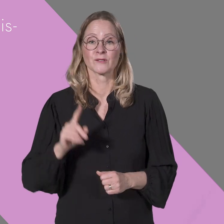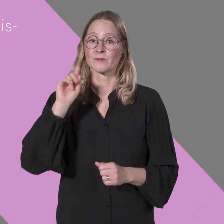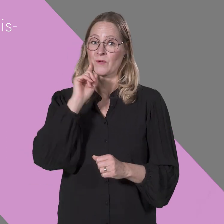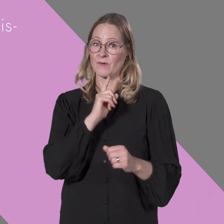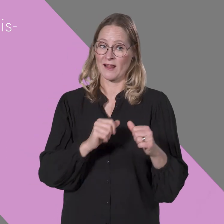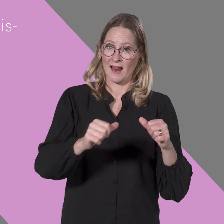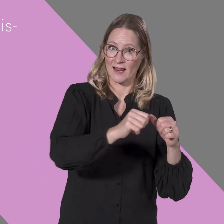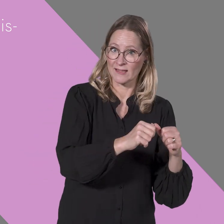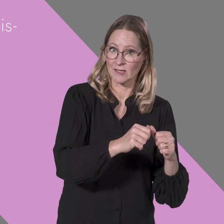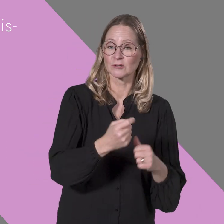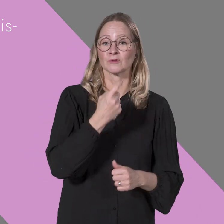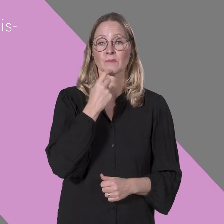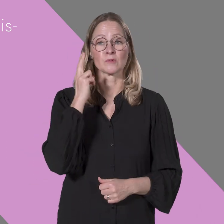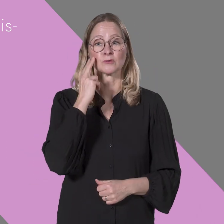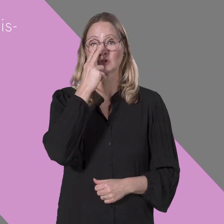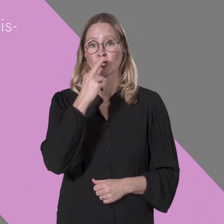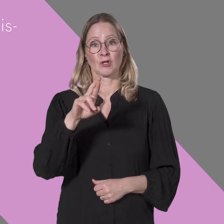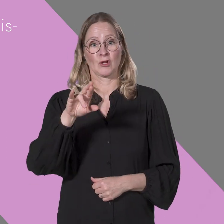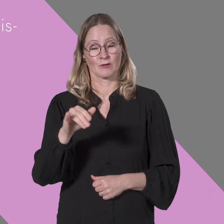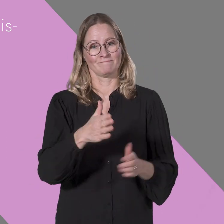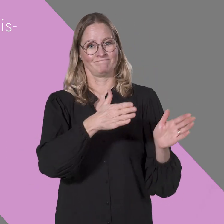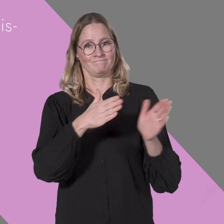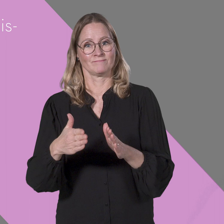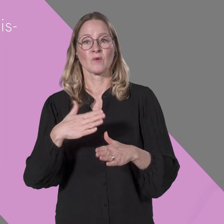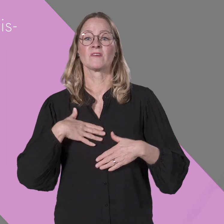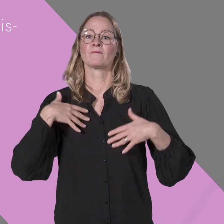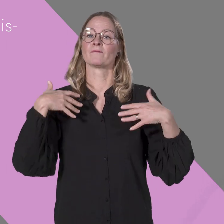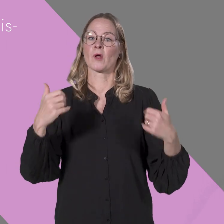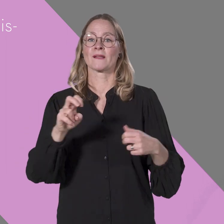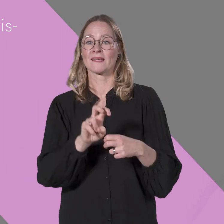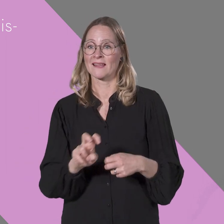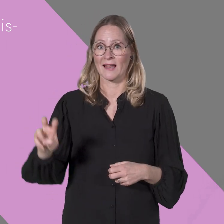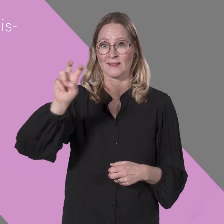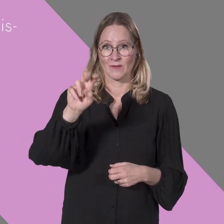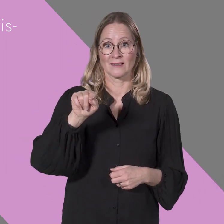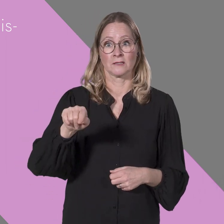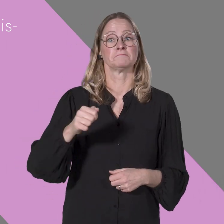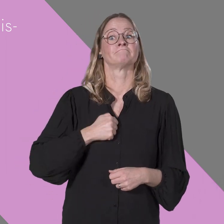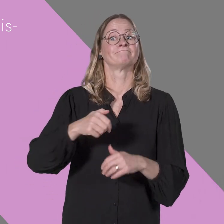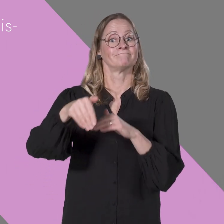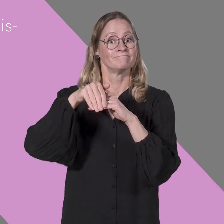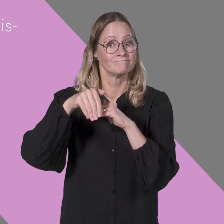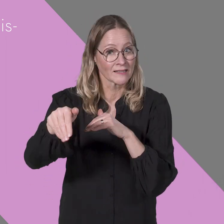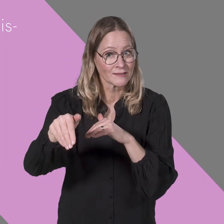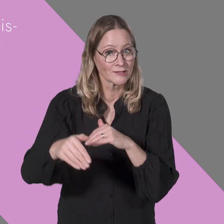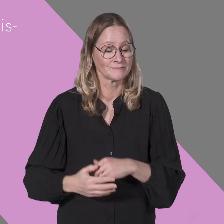Kuurojen Liiton ja Suomen Kuurosokeat ry:n järjestämä - hyvinvointialuekiertue saa jatkoa!